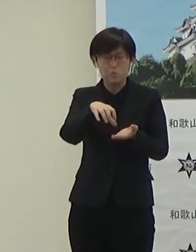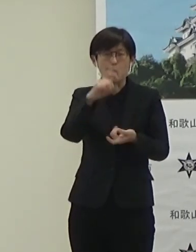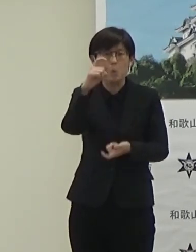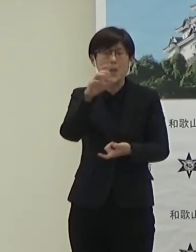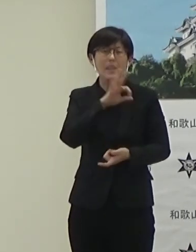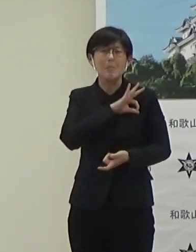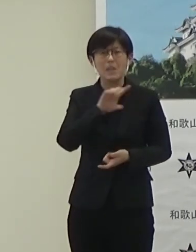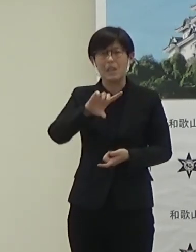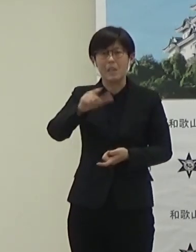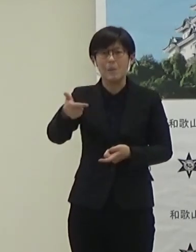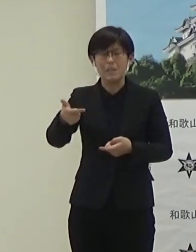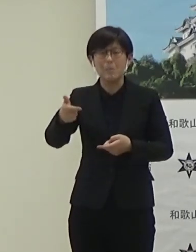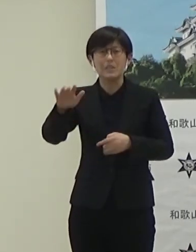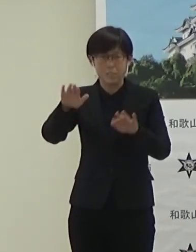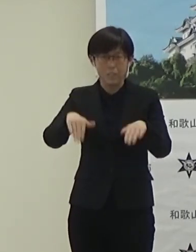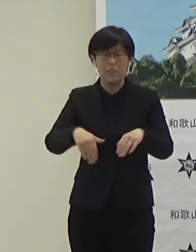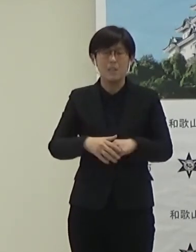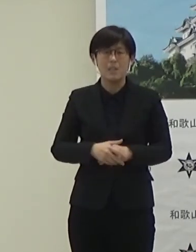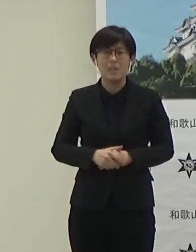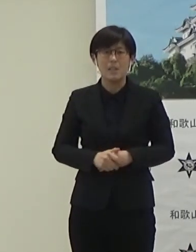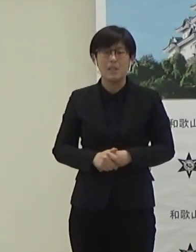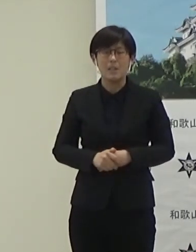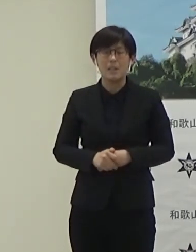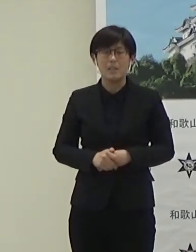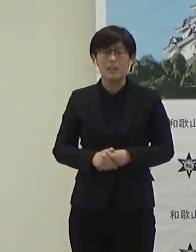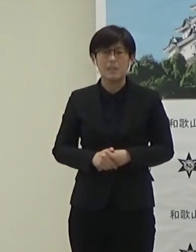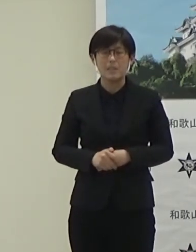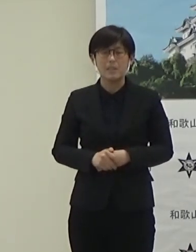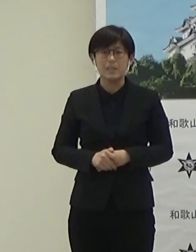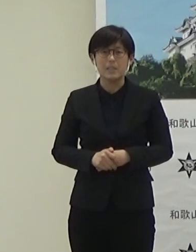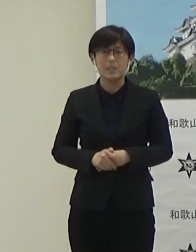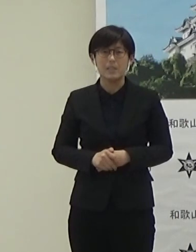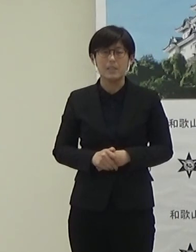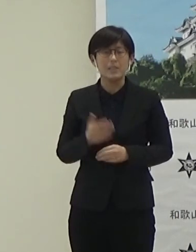それはそうなんですけど先ほど申し上げたのはですね